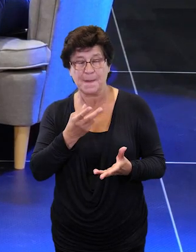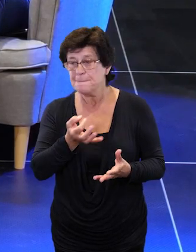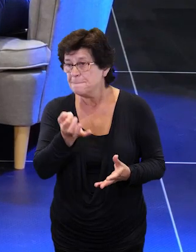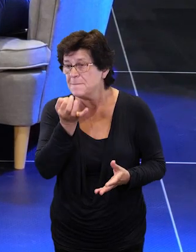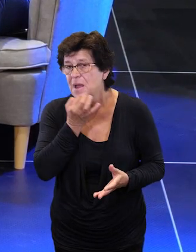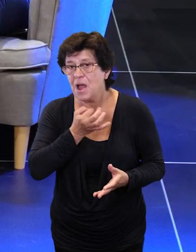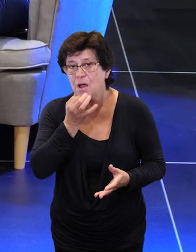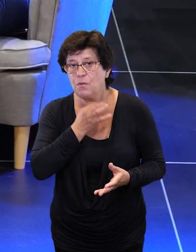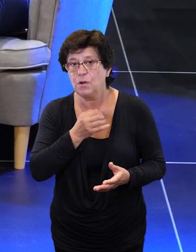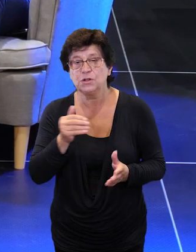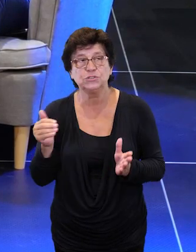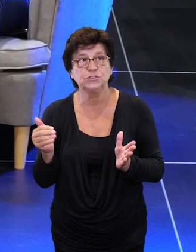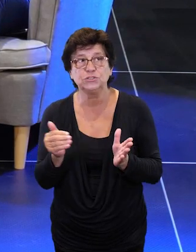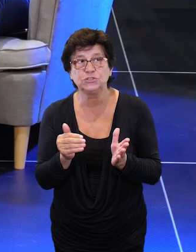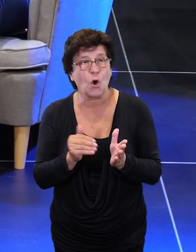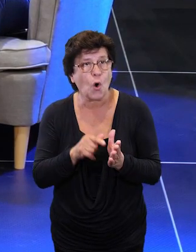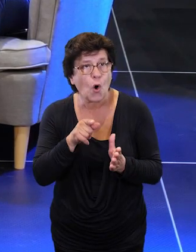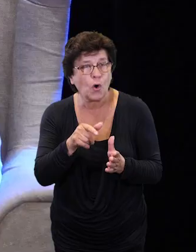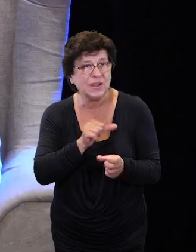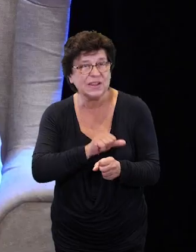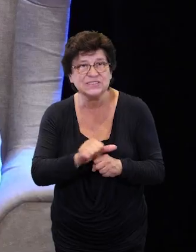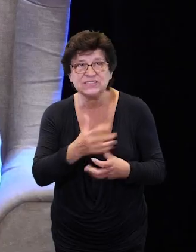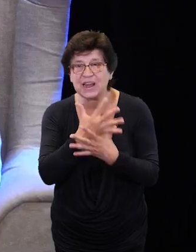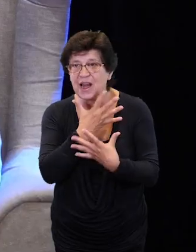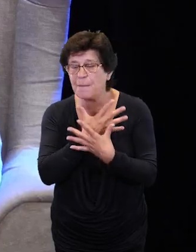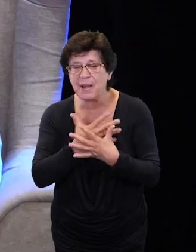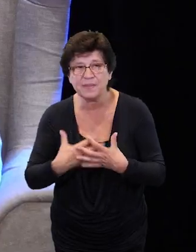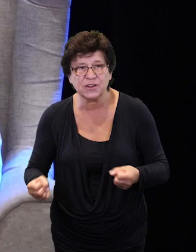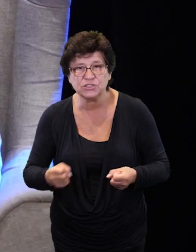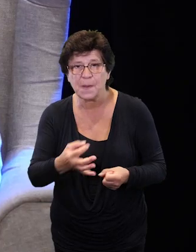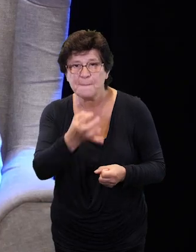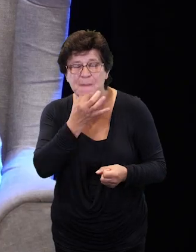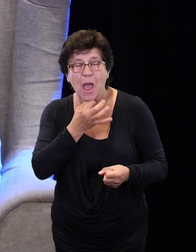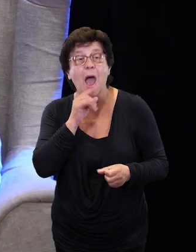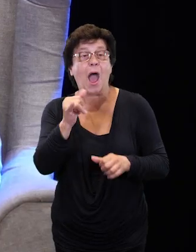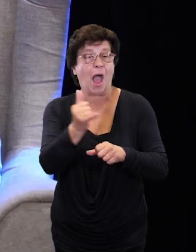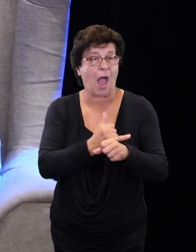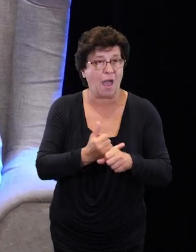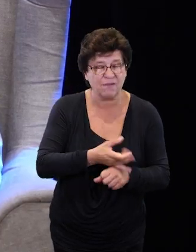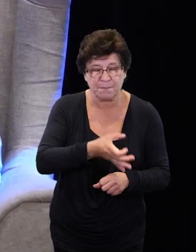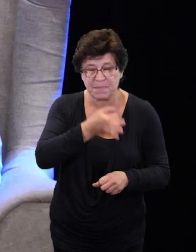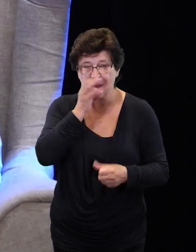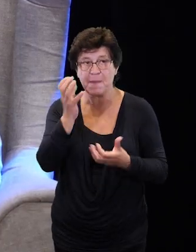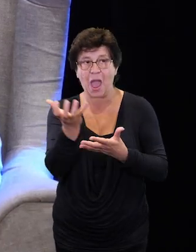ale to była jakaś dramatyczna ilość. Kawa super, herbatkę pijemy. Ale wody nie chcemy.